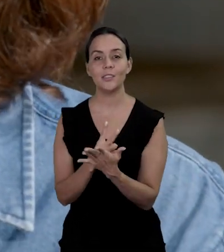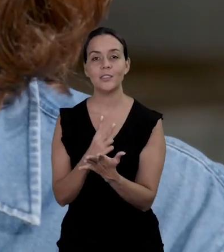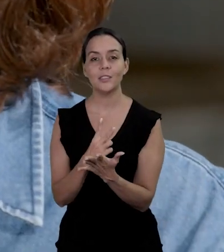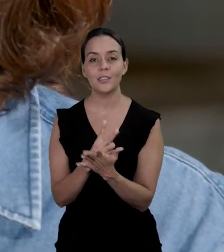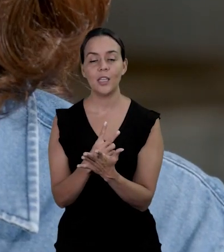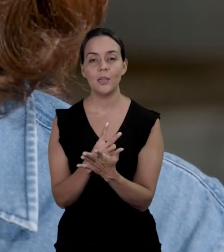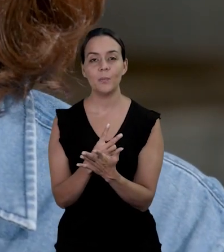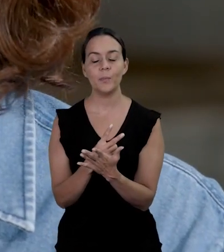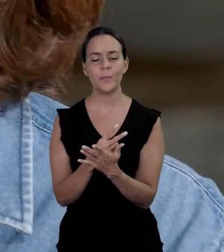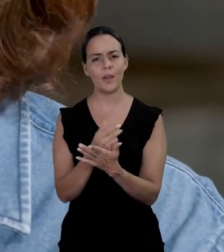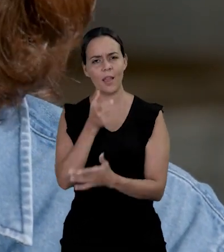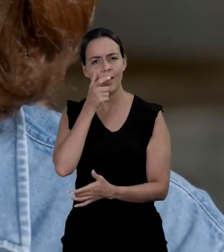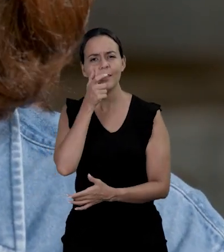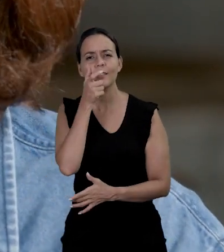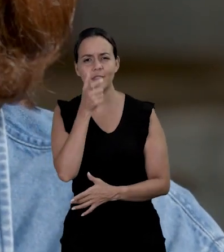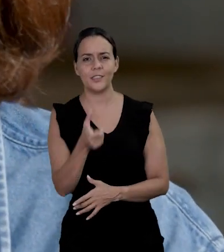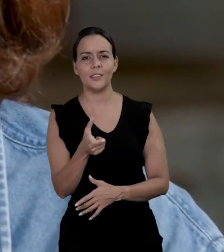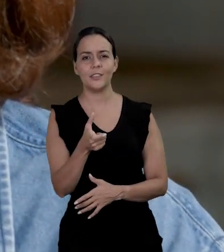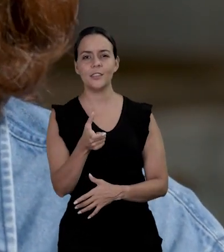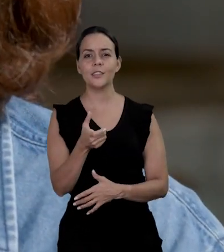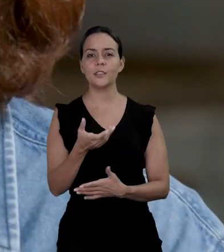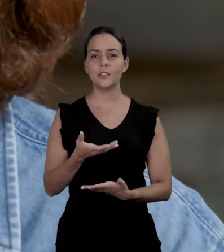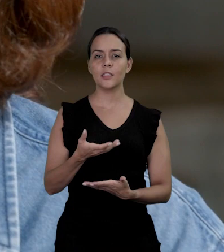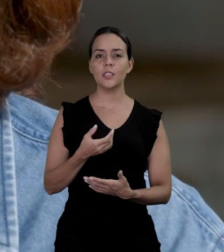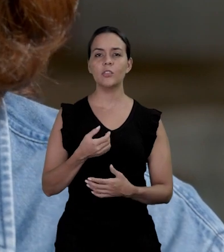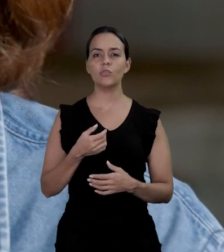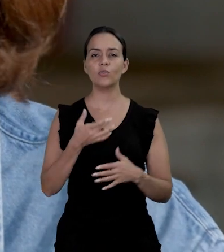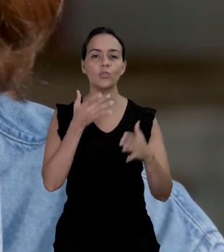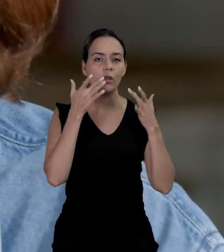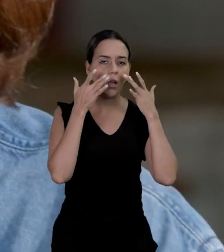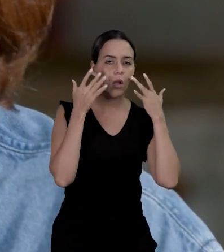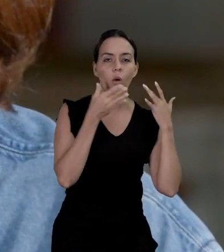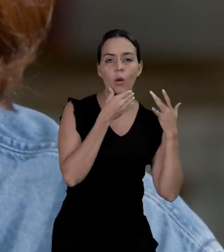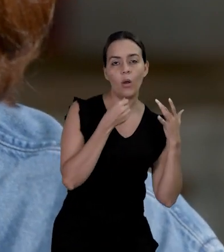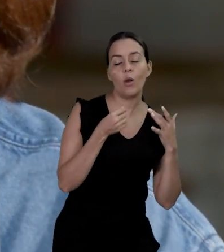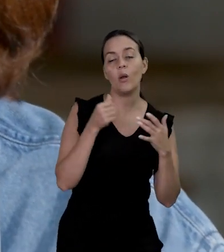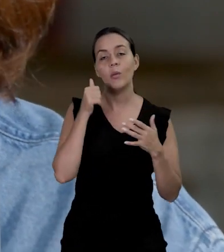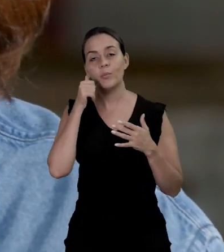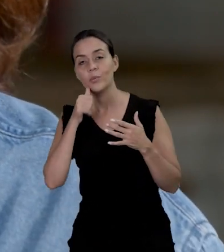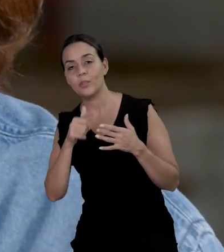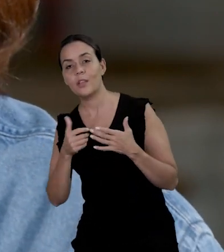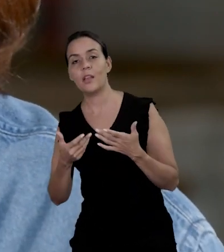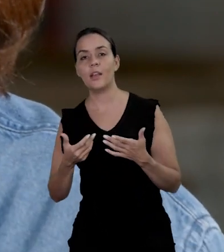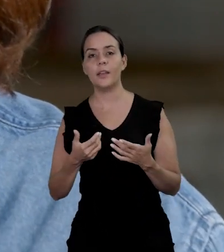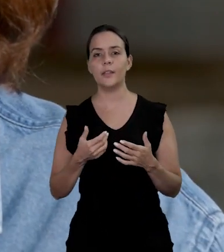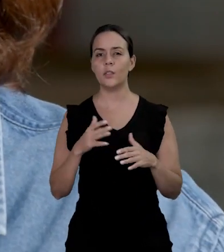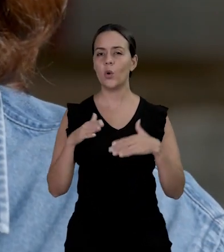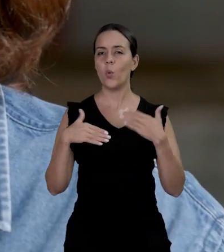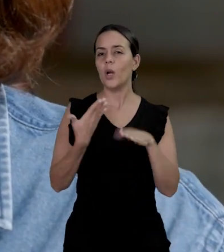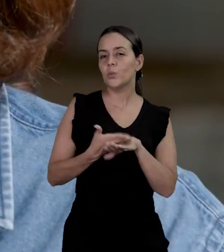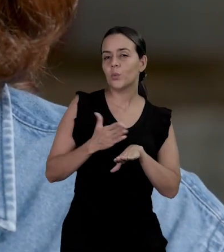ainda que, e isso é uma coisa interessantíssima no trabalho do ator, da atriz, que é